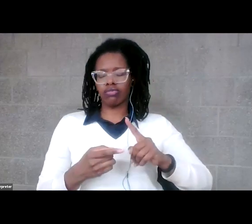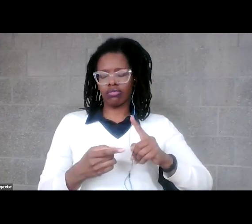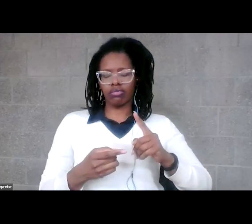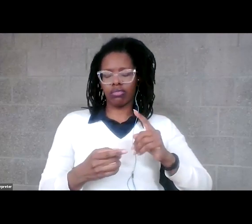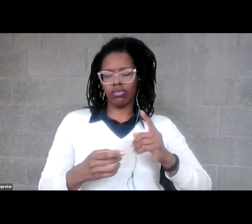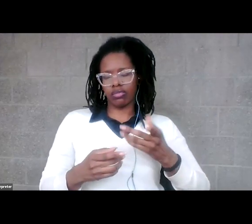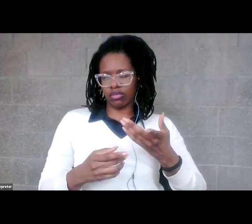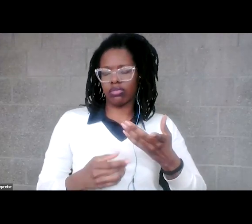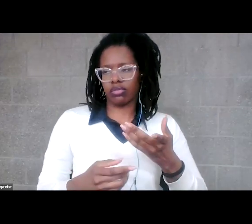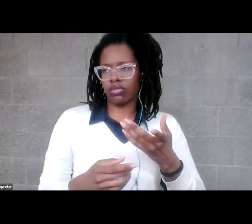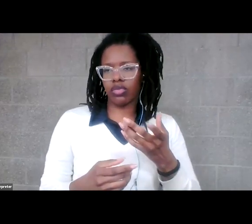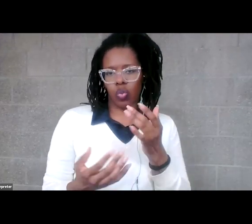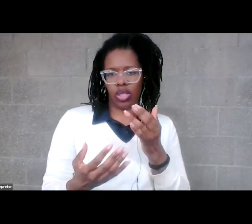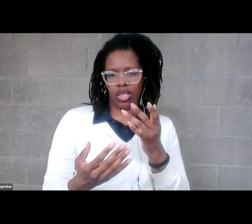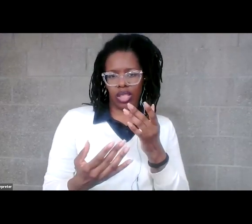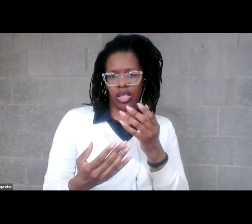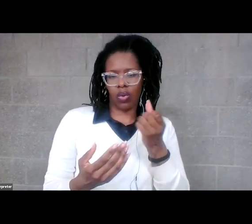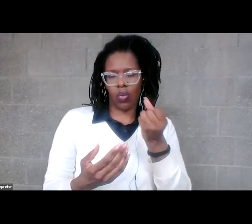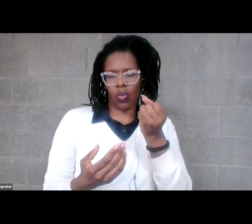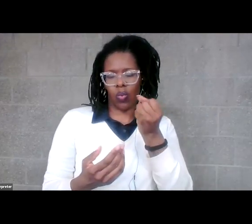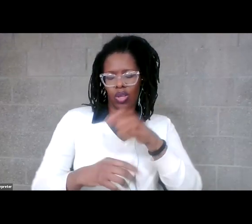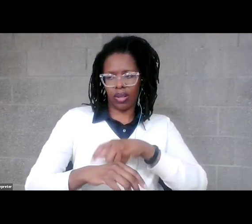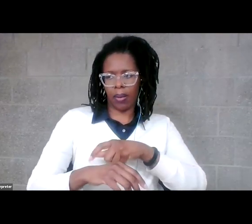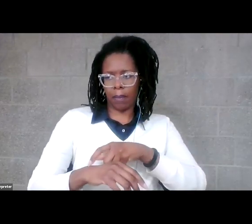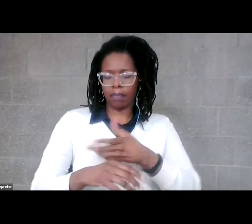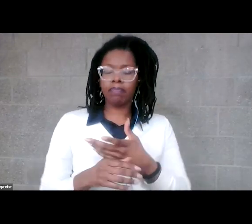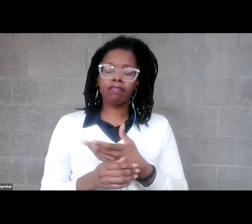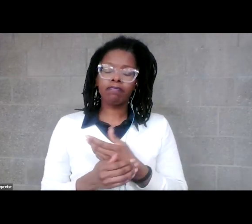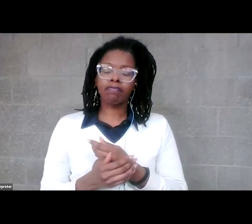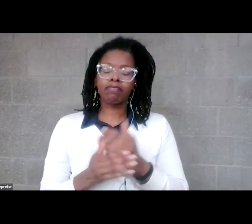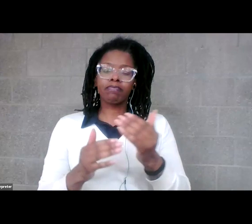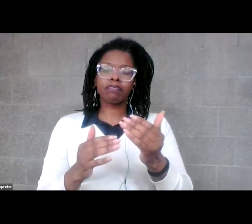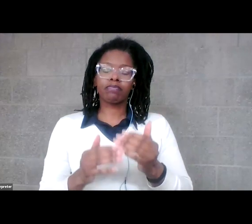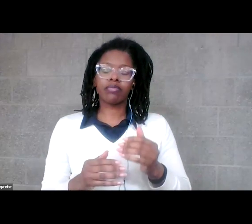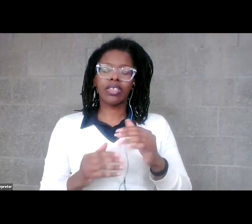y los tiempos de espera generales. Voy a continuar con la diapositiva número 25.